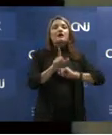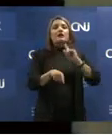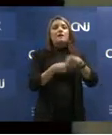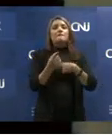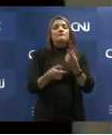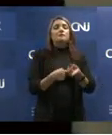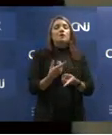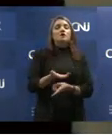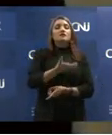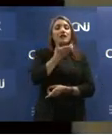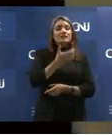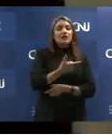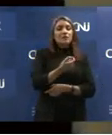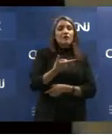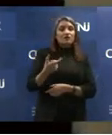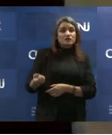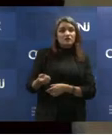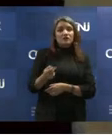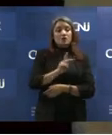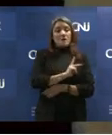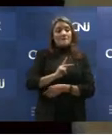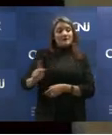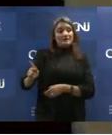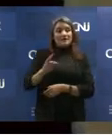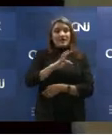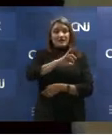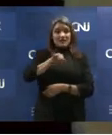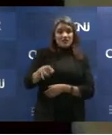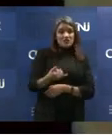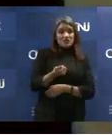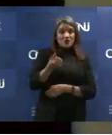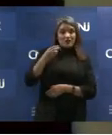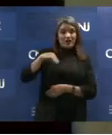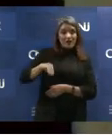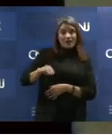O presidente do Tribunal de Justiça do Estado do Amazonas informou o referido